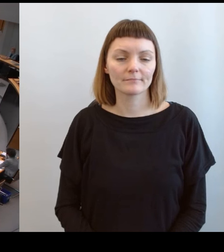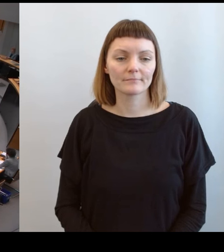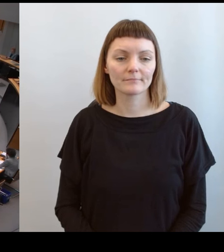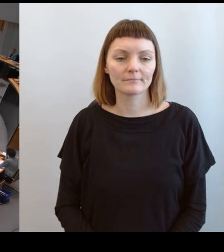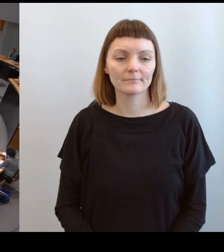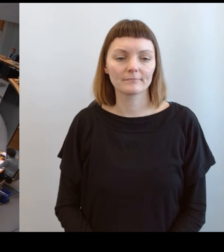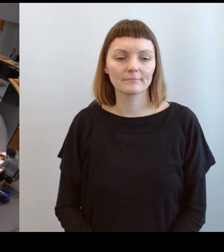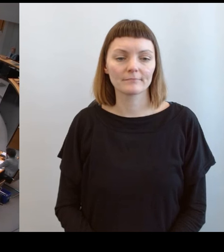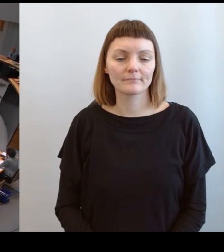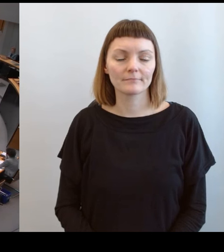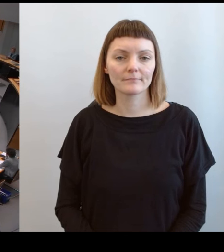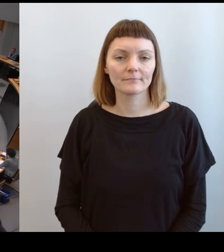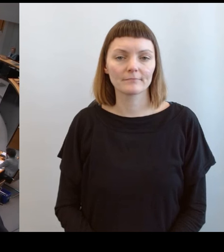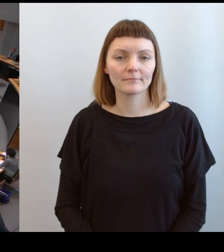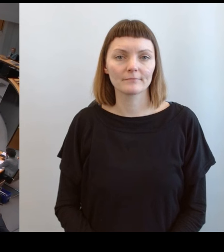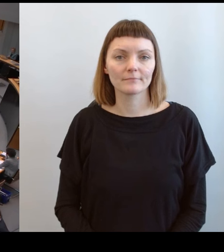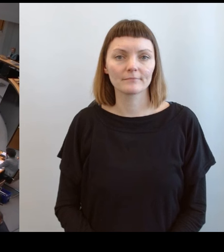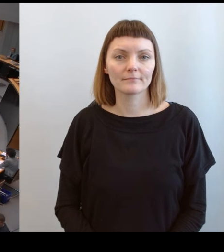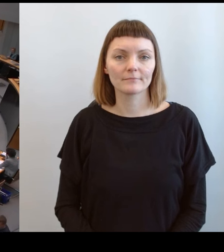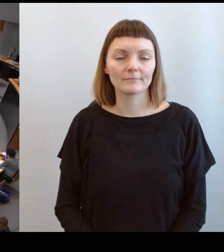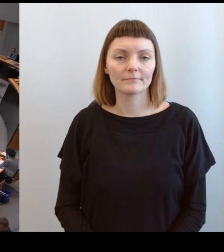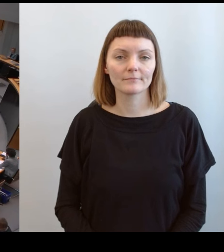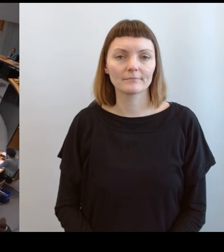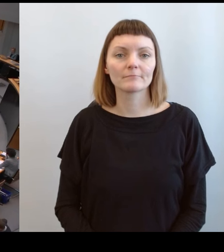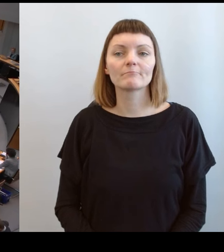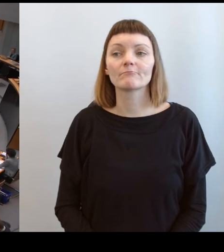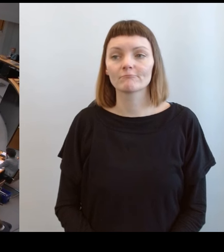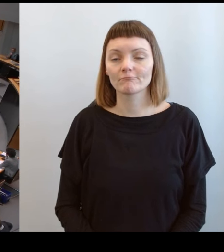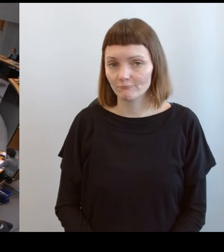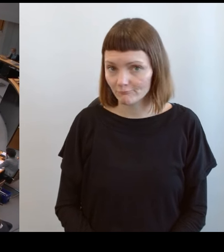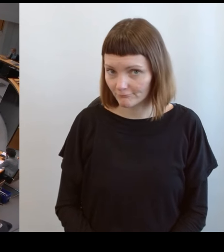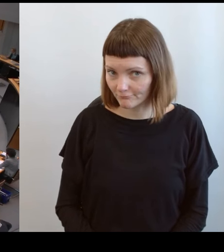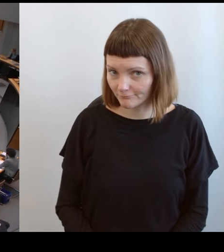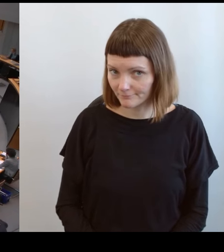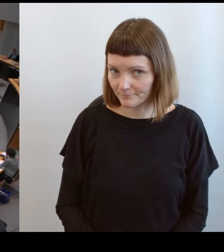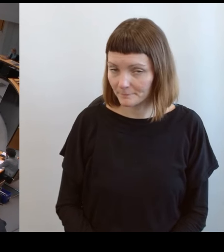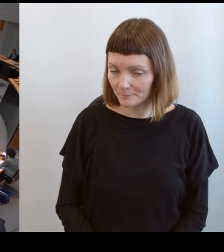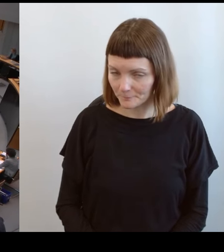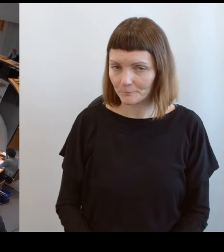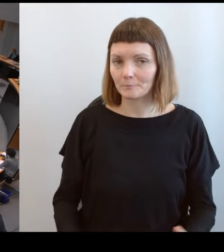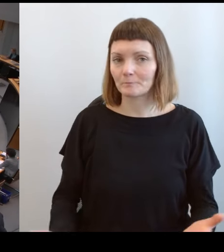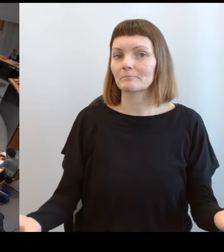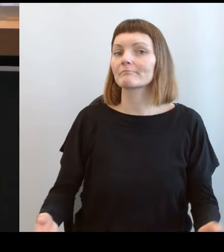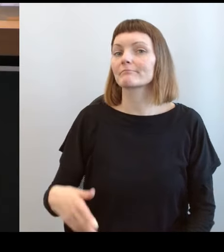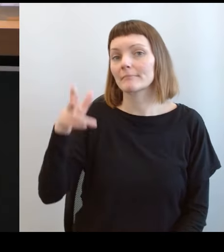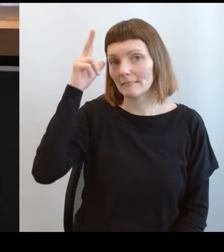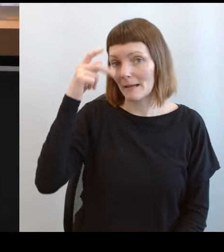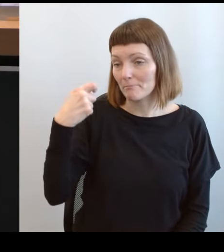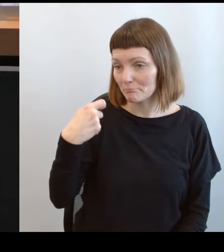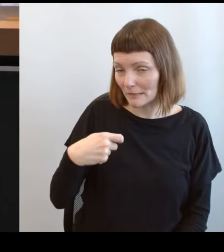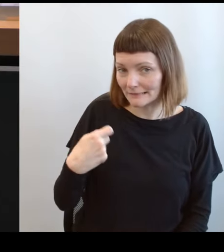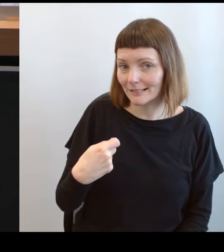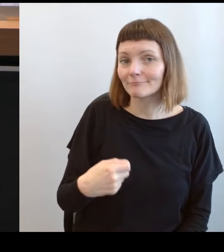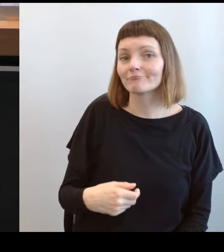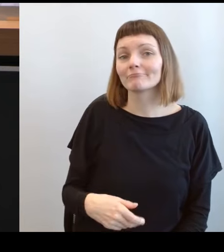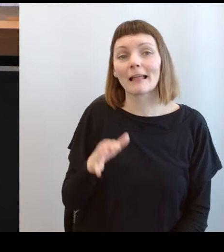(Rednerwechsel) Herr Präsident! Meine sehr geehrten Damen und Herren! Gestatten Sie mir zu Beginn den Hinweis, lieber Kollege Schwarzer,